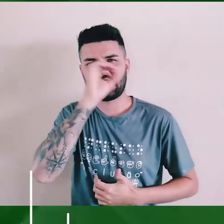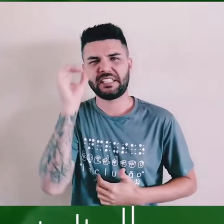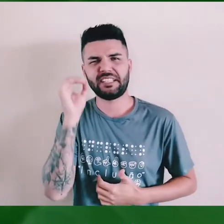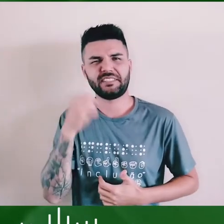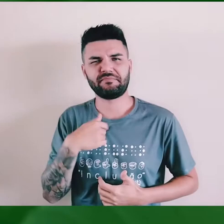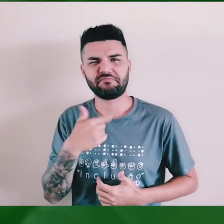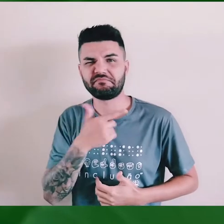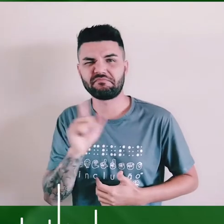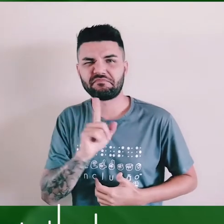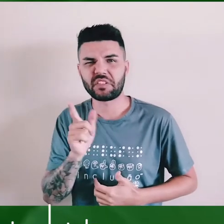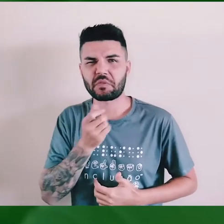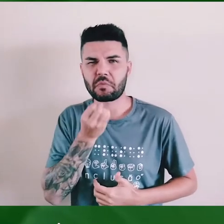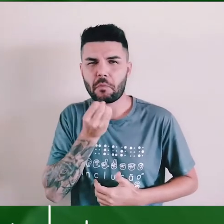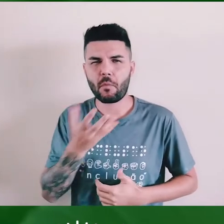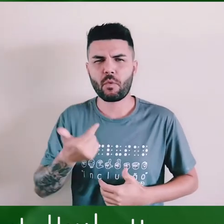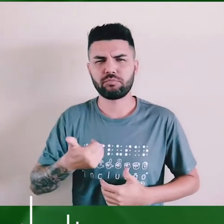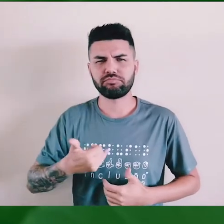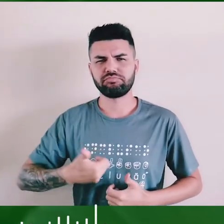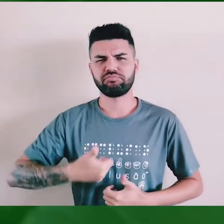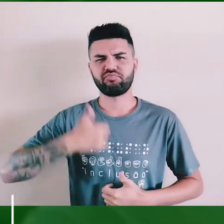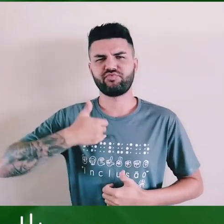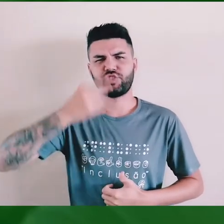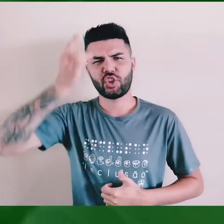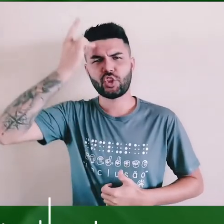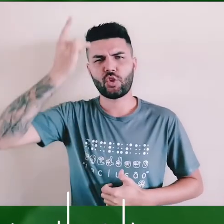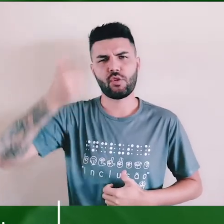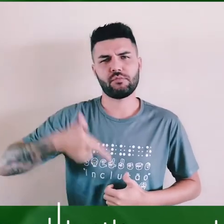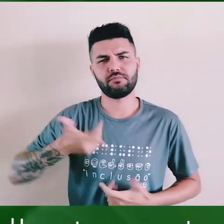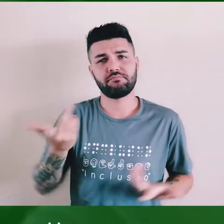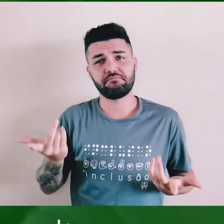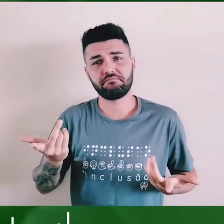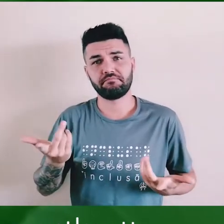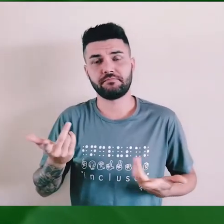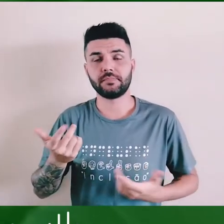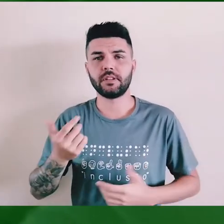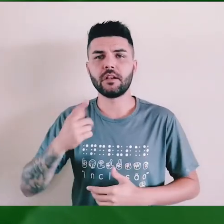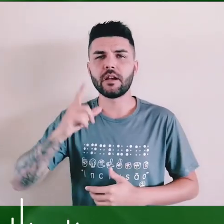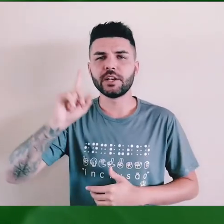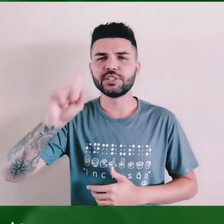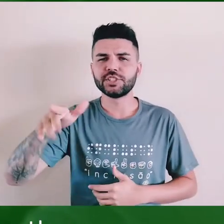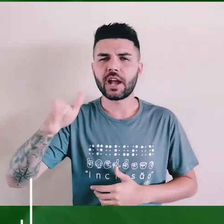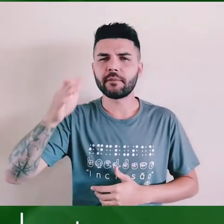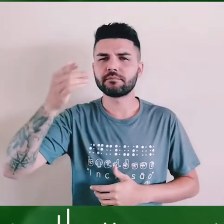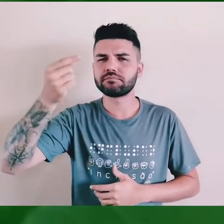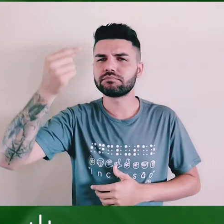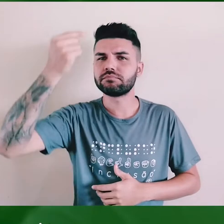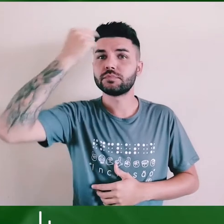não levava talento para aquilo, eu já coloquei na minha cabeça que eu queria ser jornalista